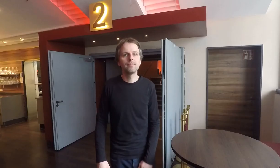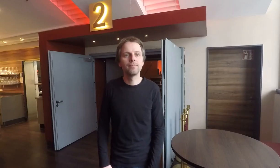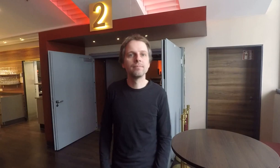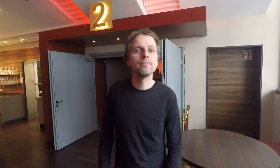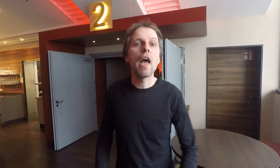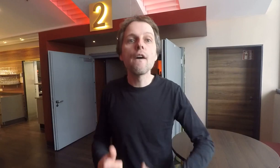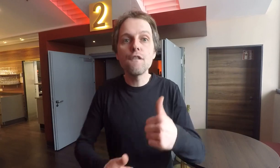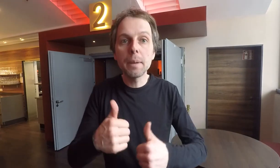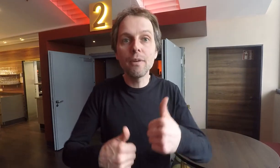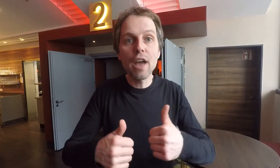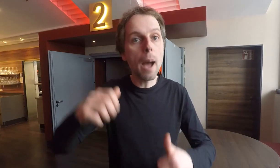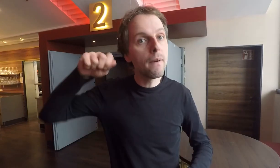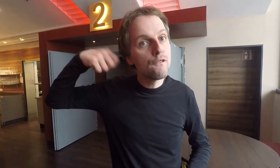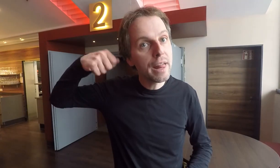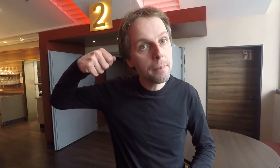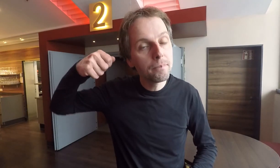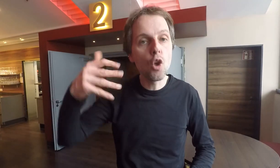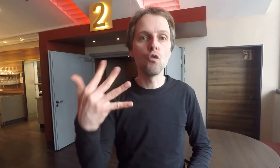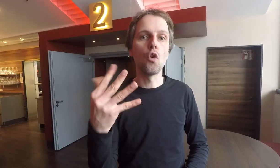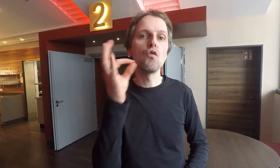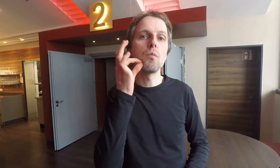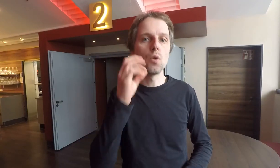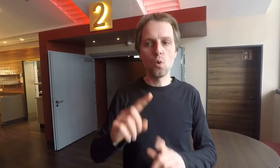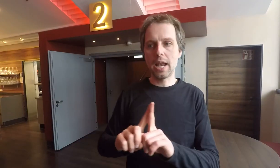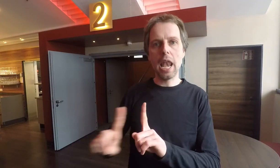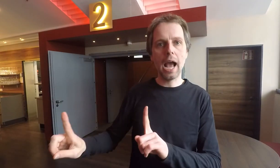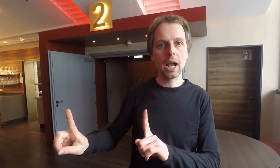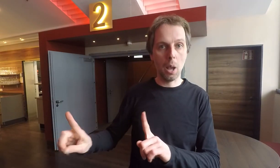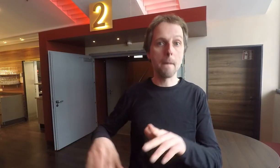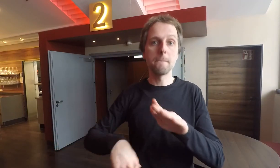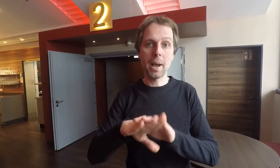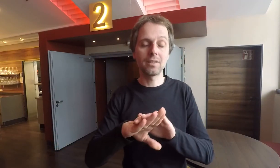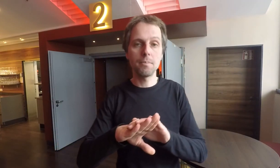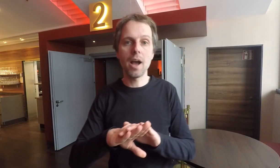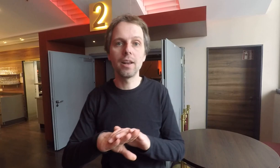Die Filme für den Wettbewerb haben eine maximale Länge von 5 Minuten.